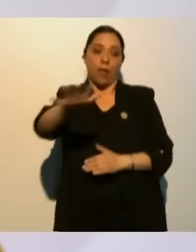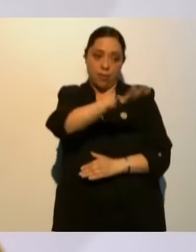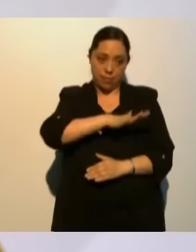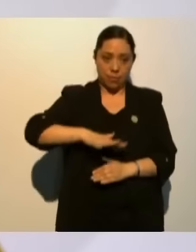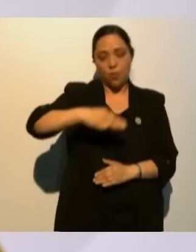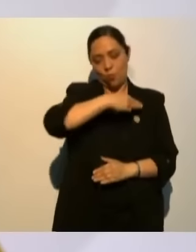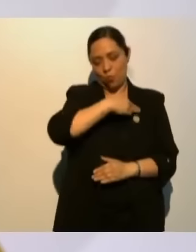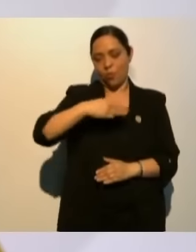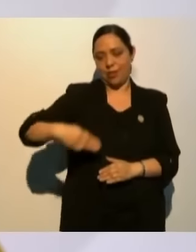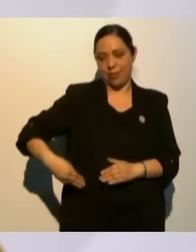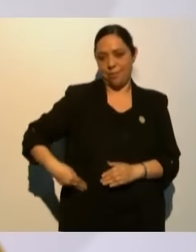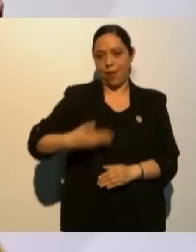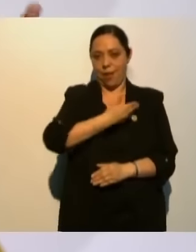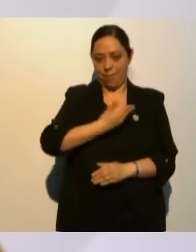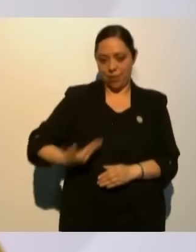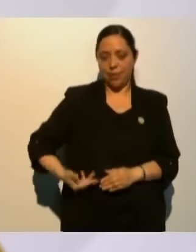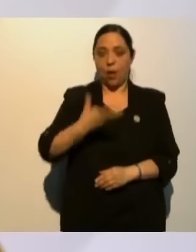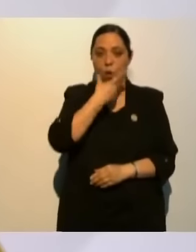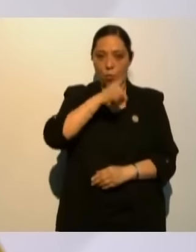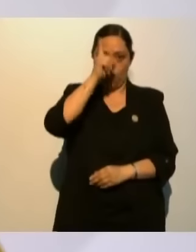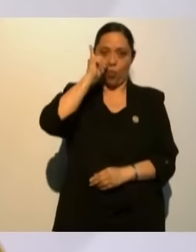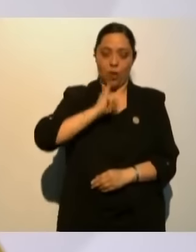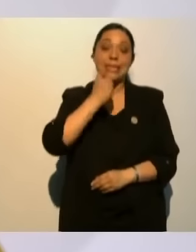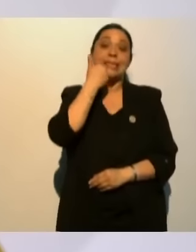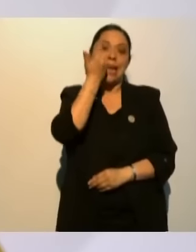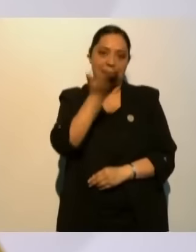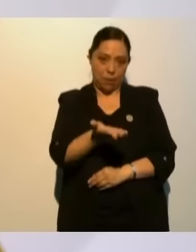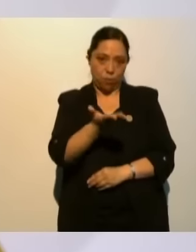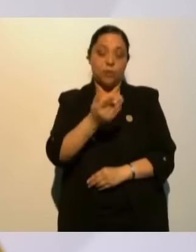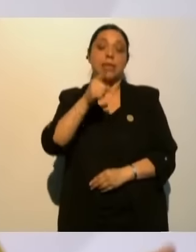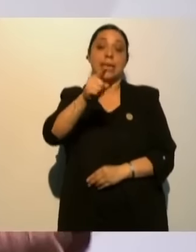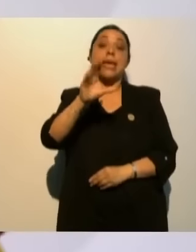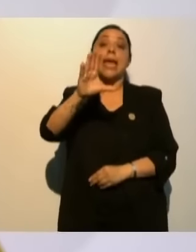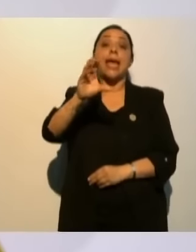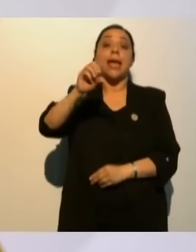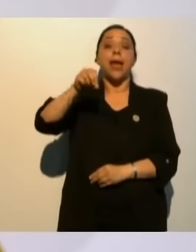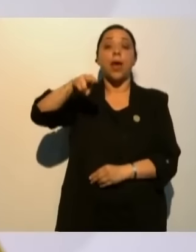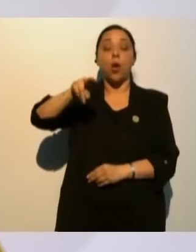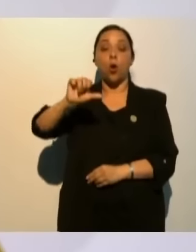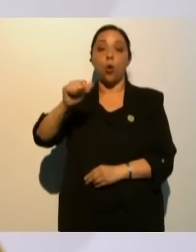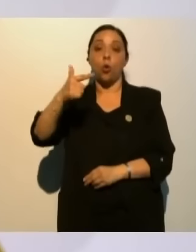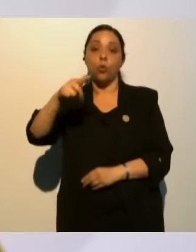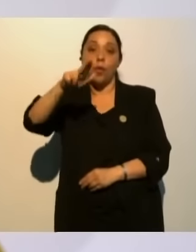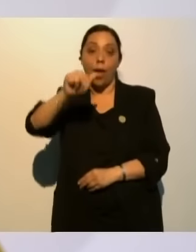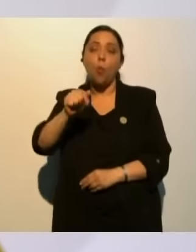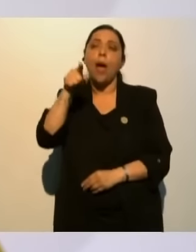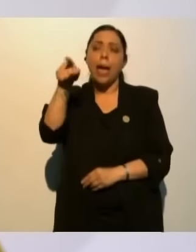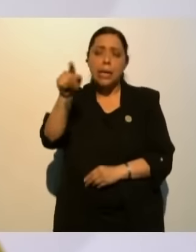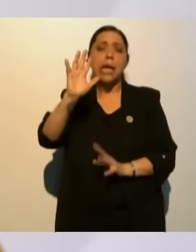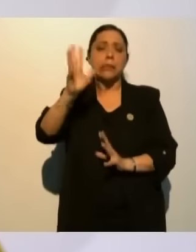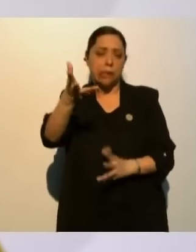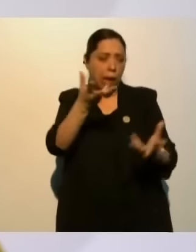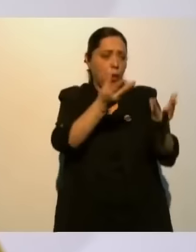municipales y que la Comisión Nacional del Agua ya estado trabajando con ustedes a lo mejor es poco